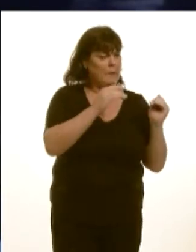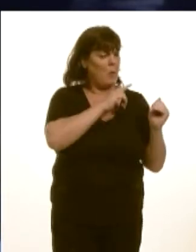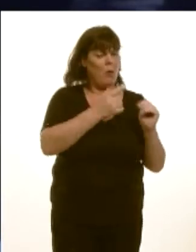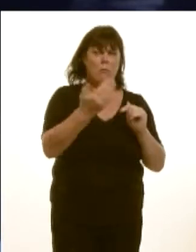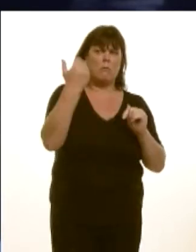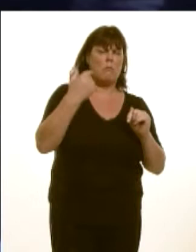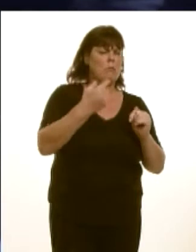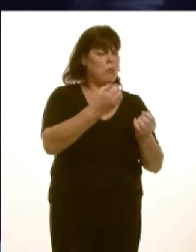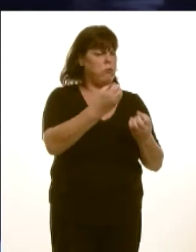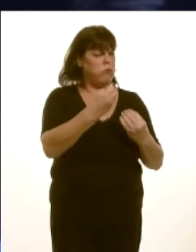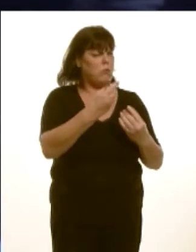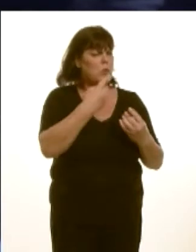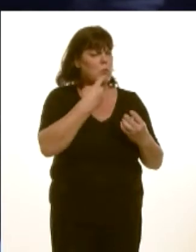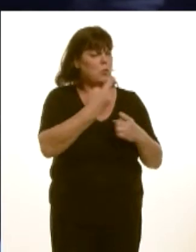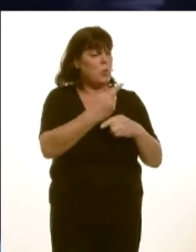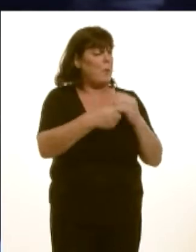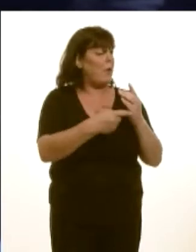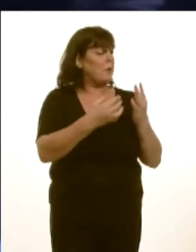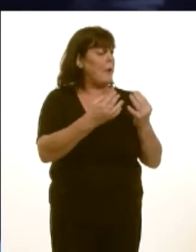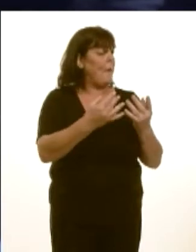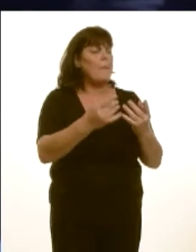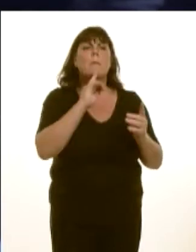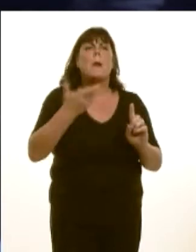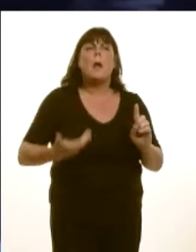gwasanaethau sydd wedi’u contractio allan yn destun safonau Cymraeg.